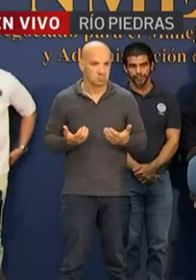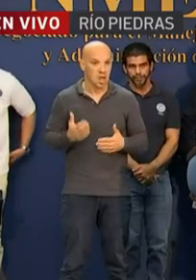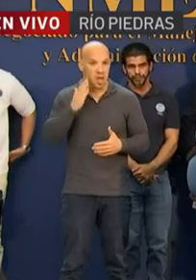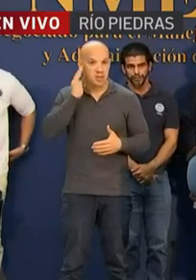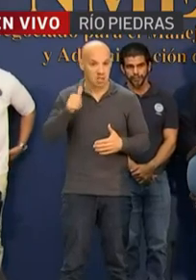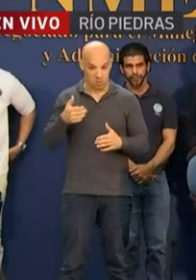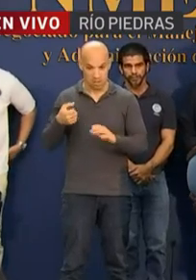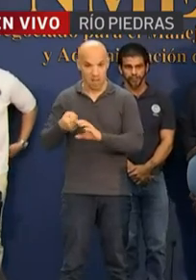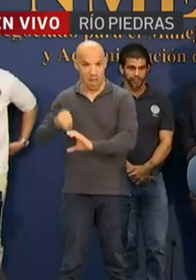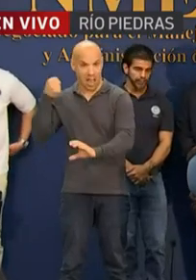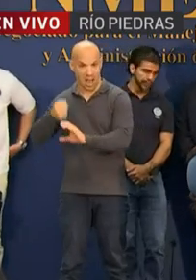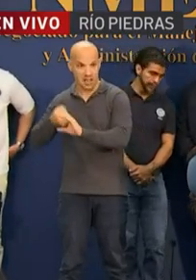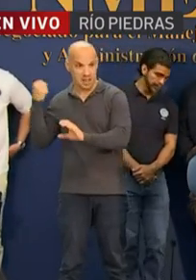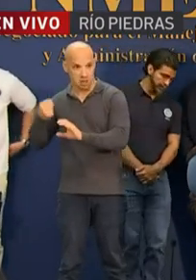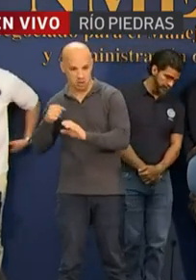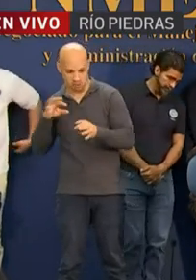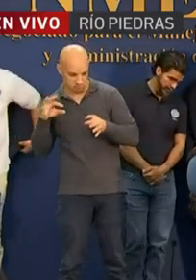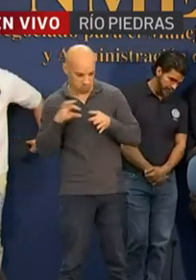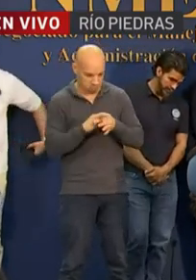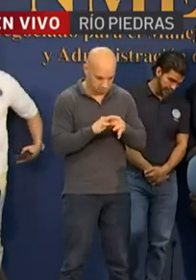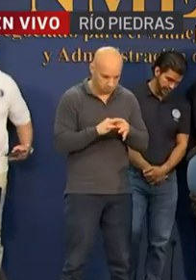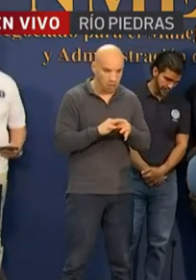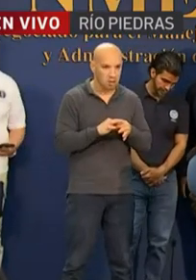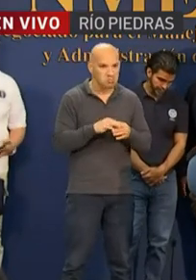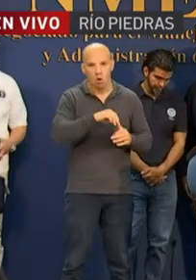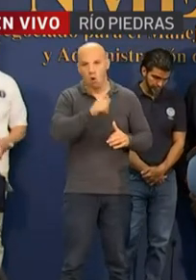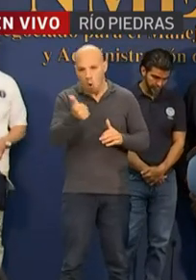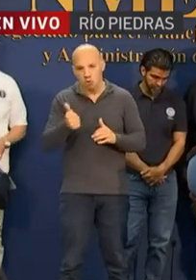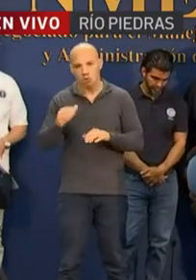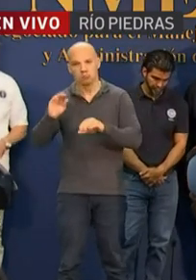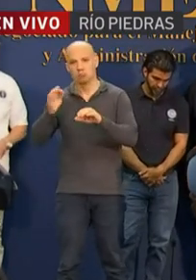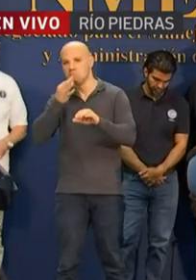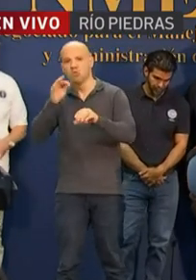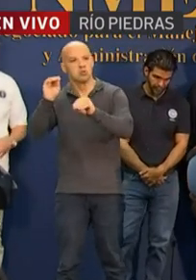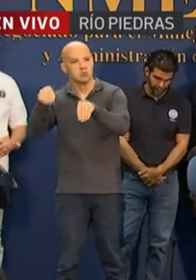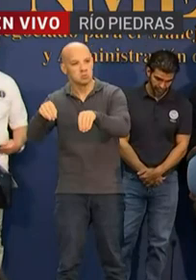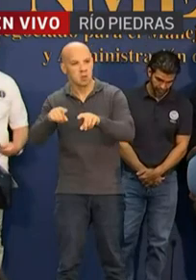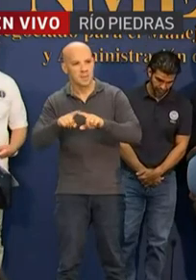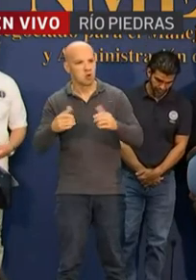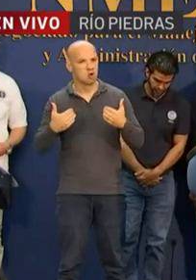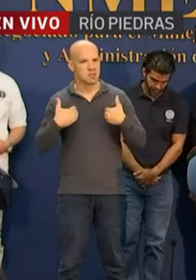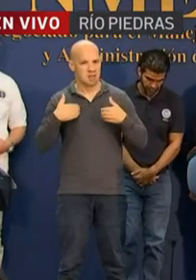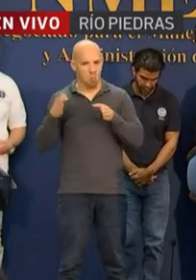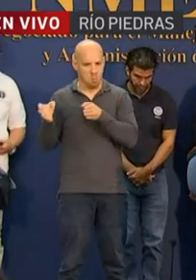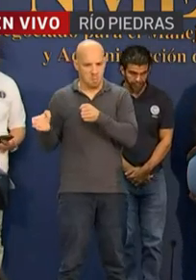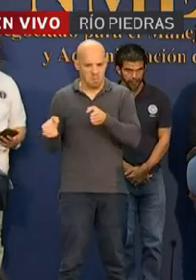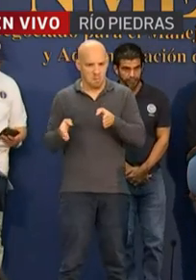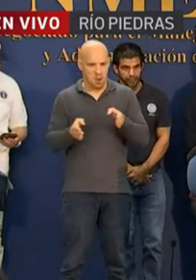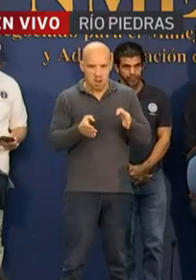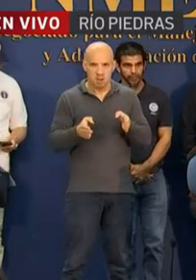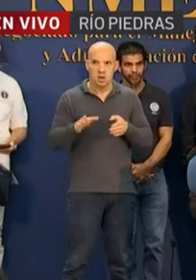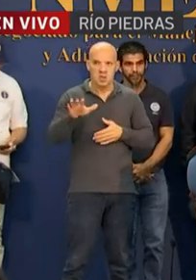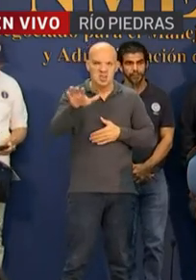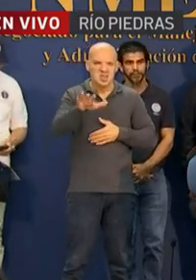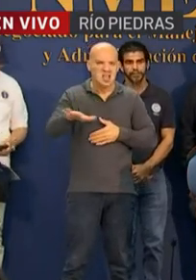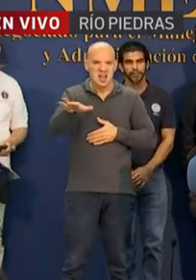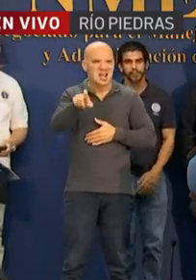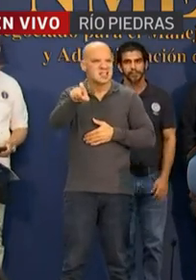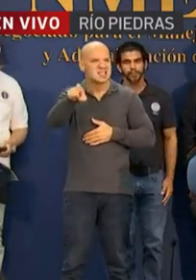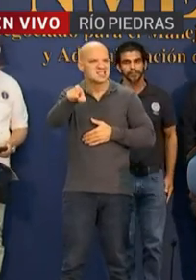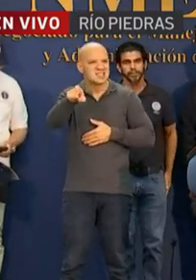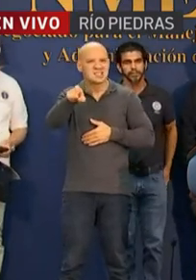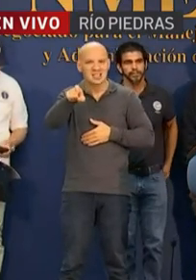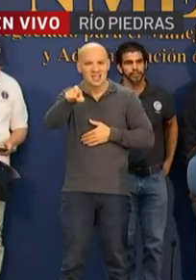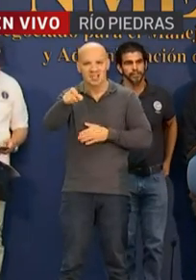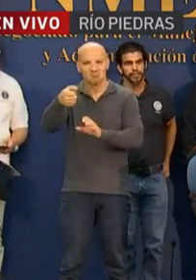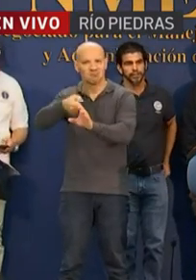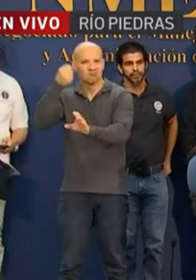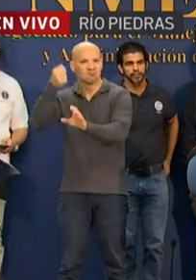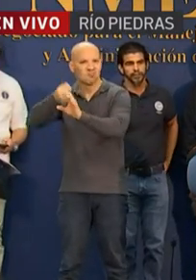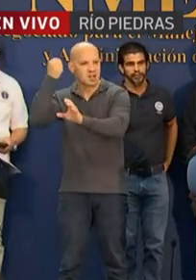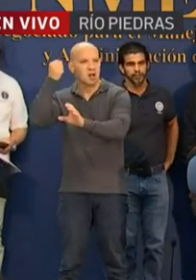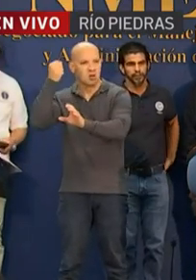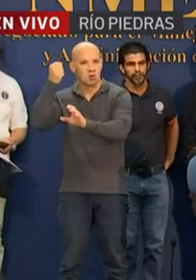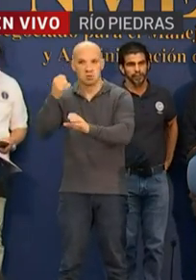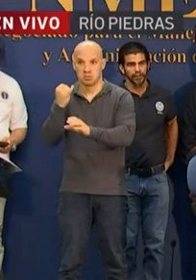QUE EL SERVICIO DE AGUA